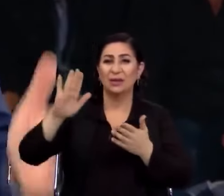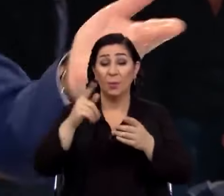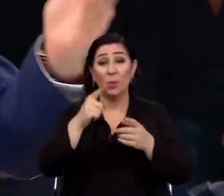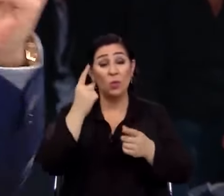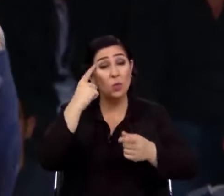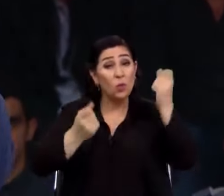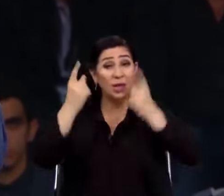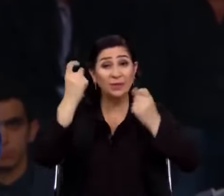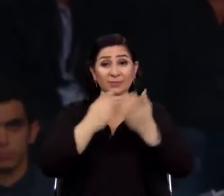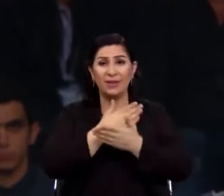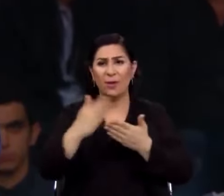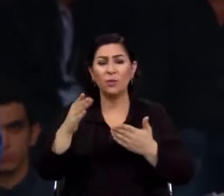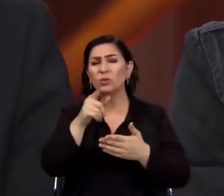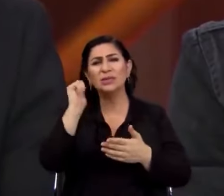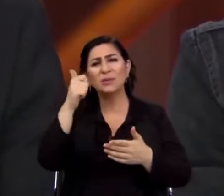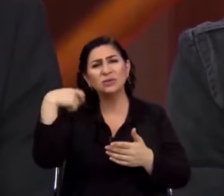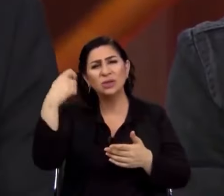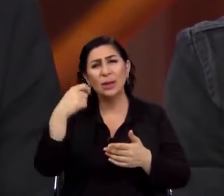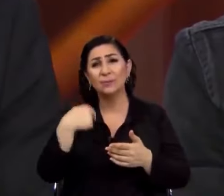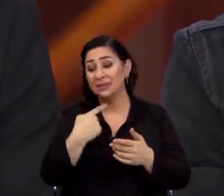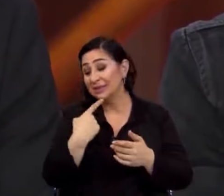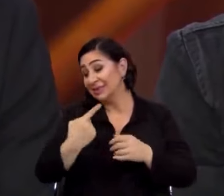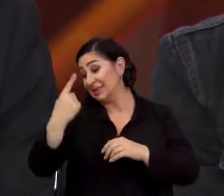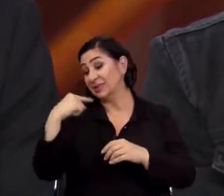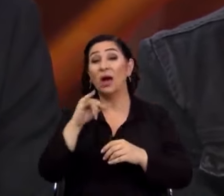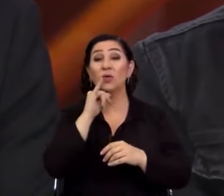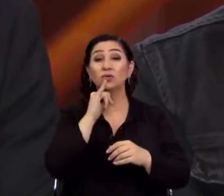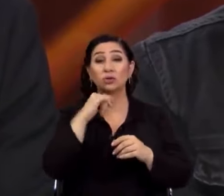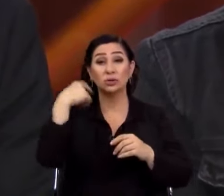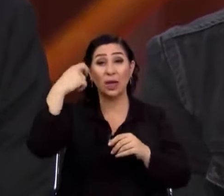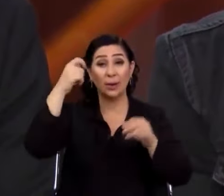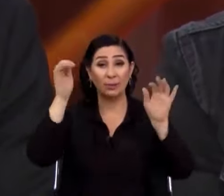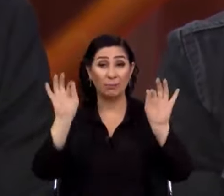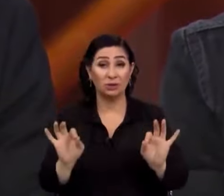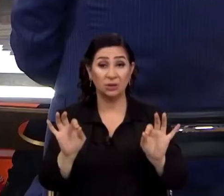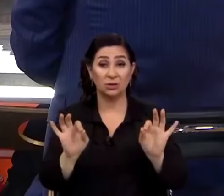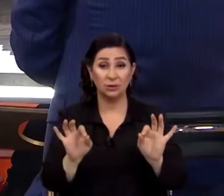ne ne zaman çekildi film biz geçen sene Ağustos ayında çektik filmi E bu sene